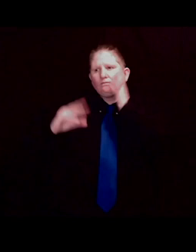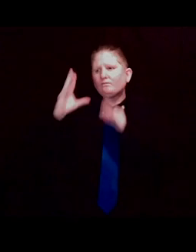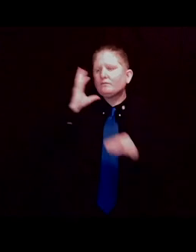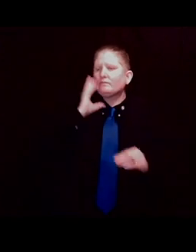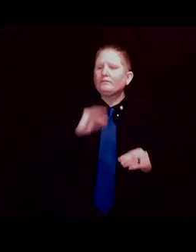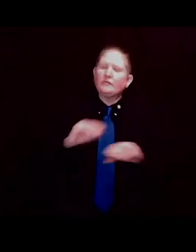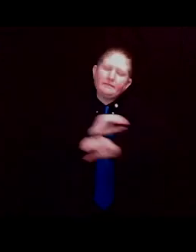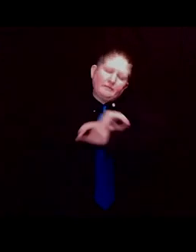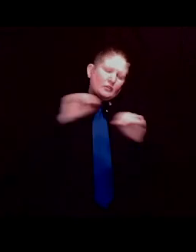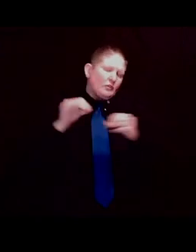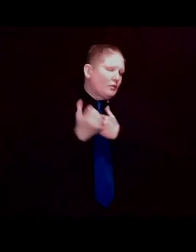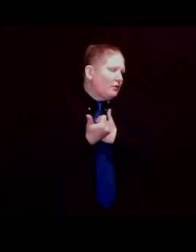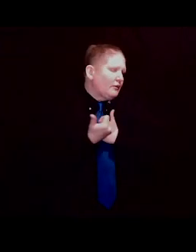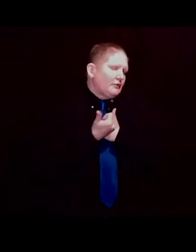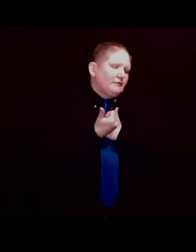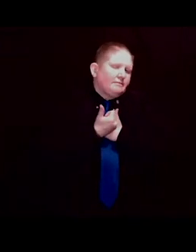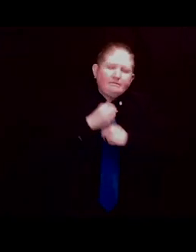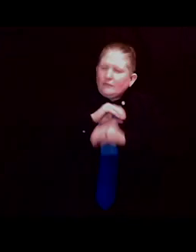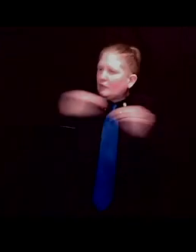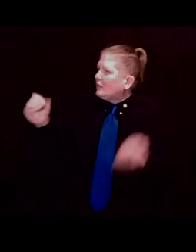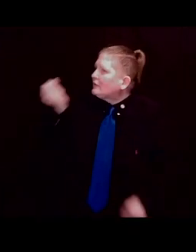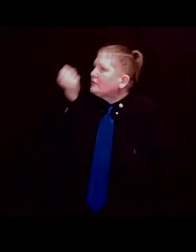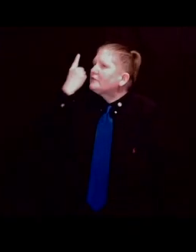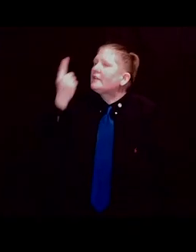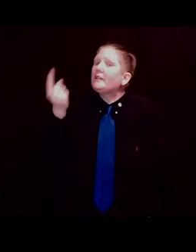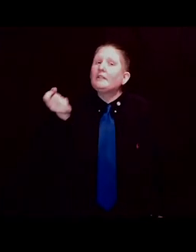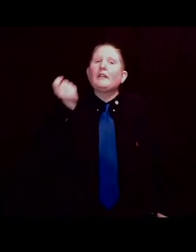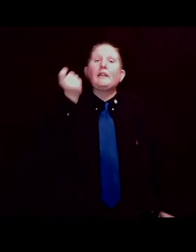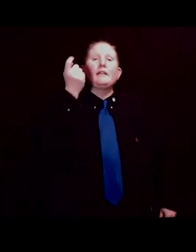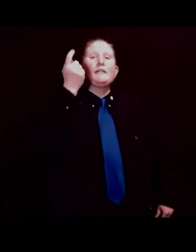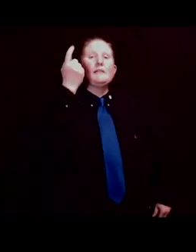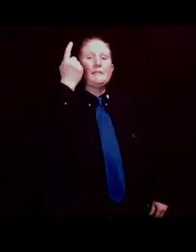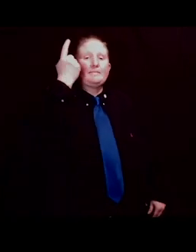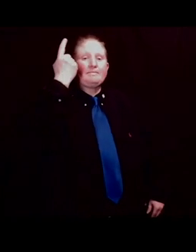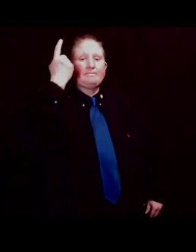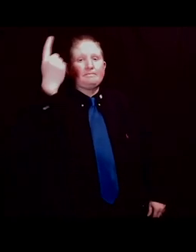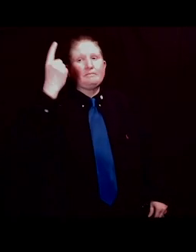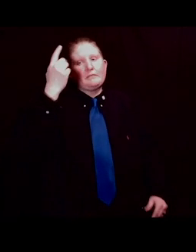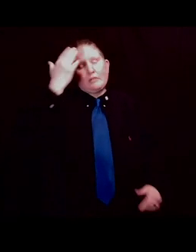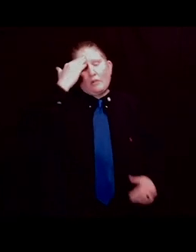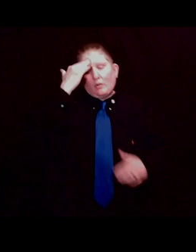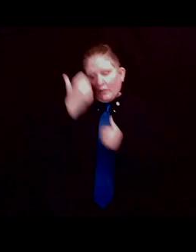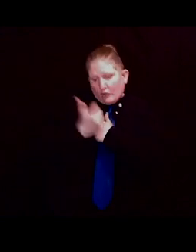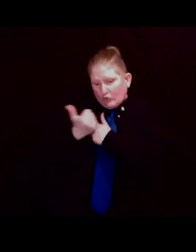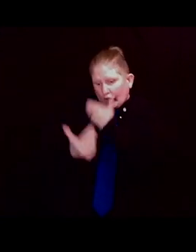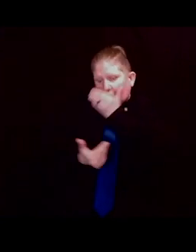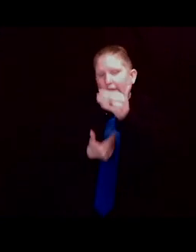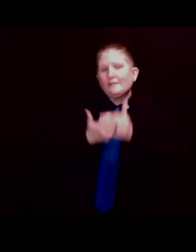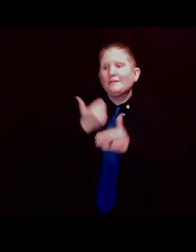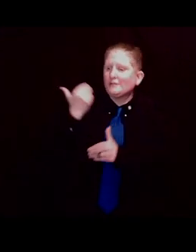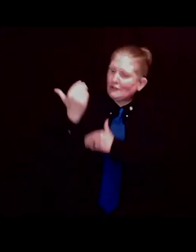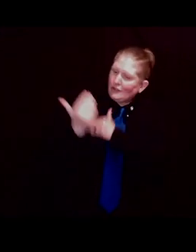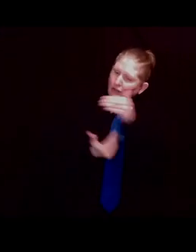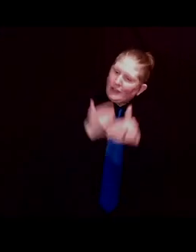Muy poca luz, muy poca agua Conozco la gracia,